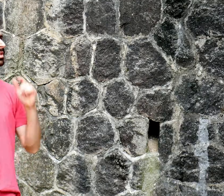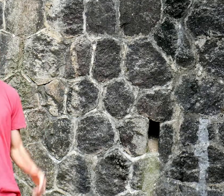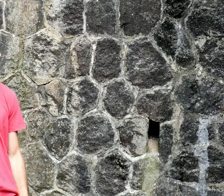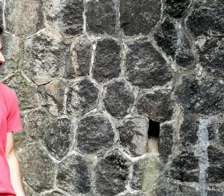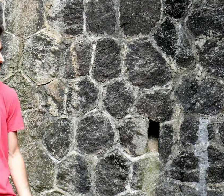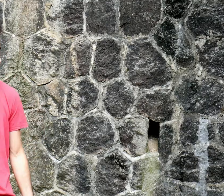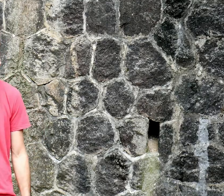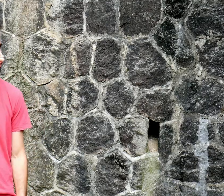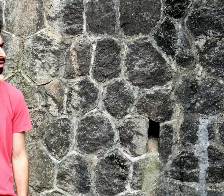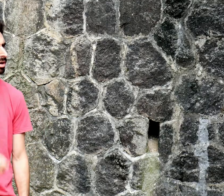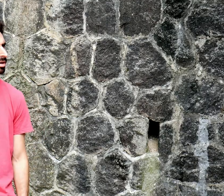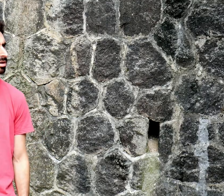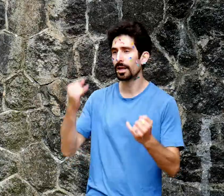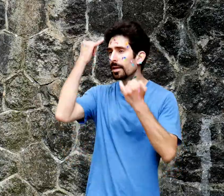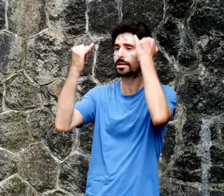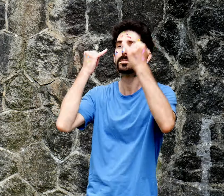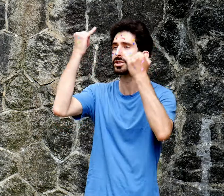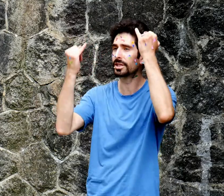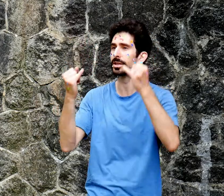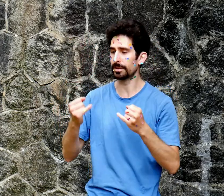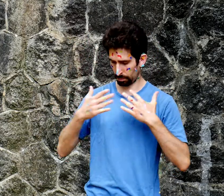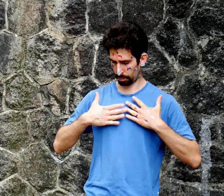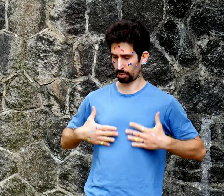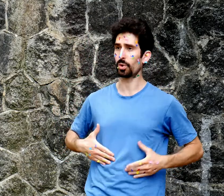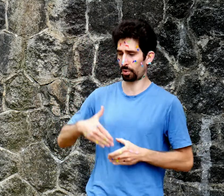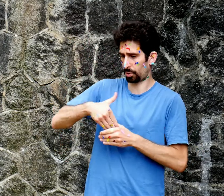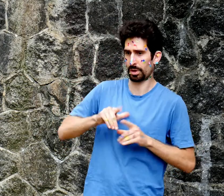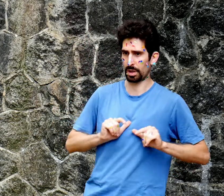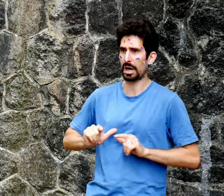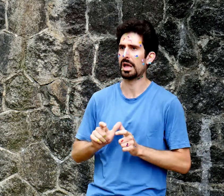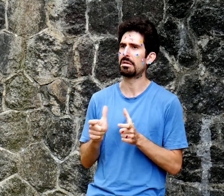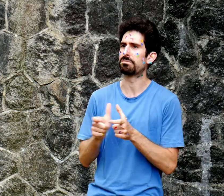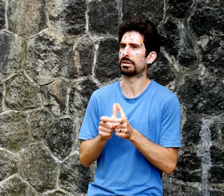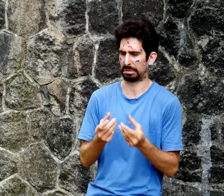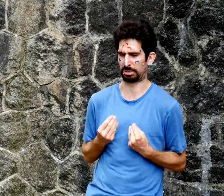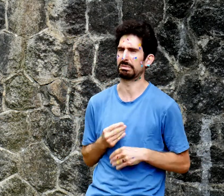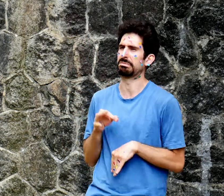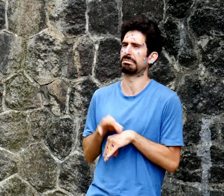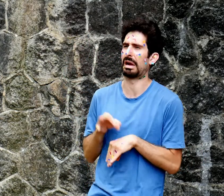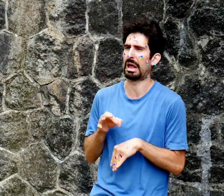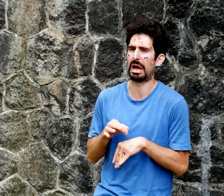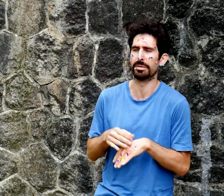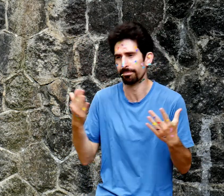Interessant ? Pourquoi ? Imagine qu'une bactérie dans notre corps nous rend malade.